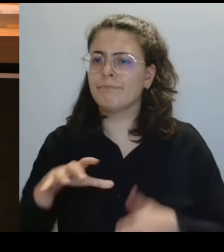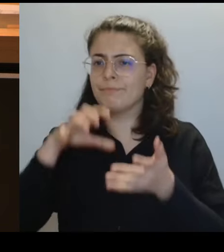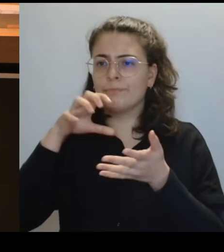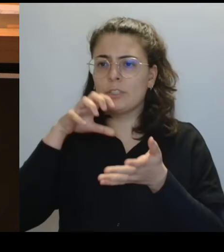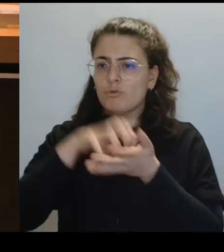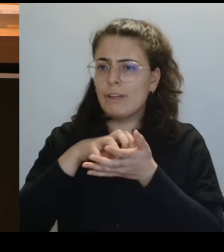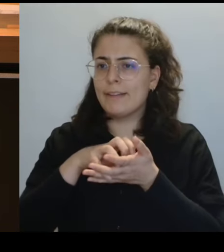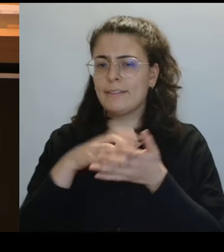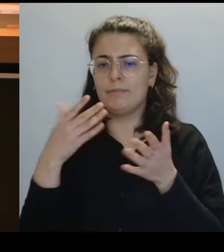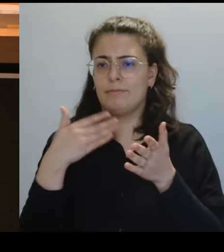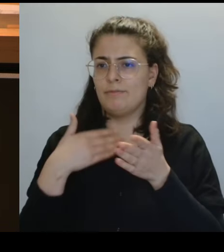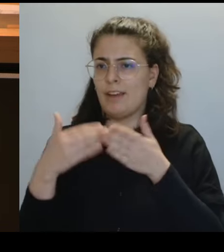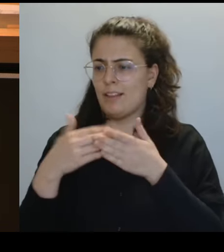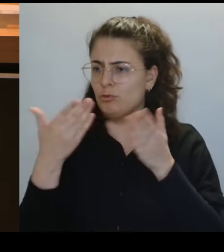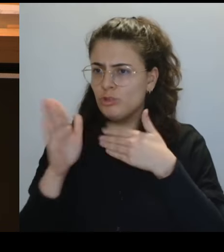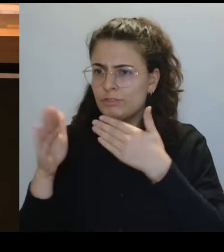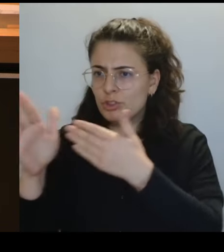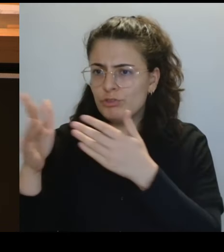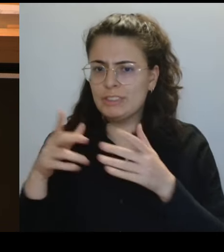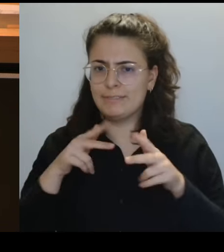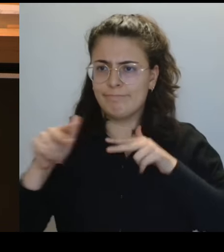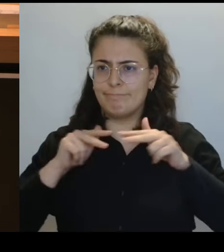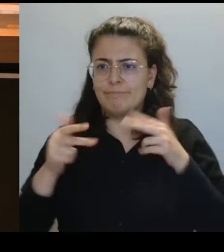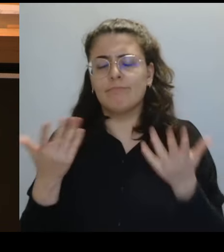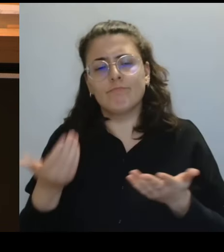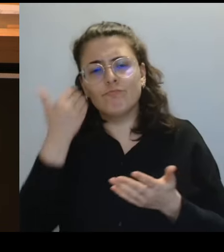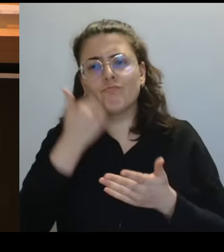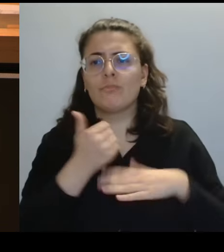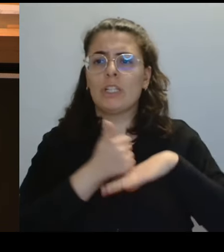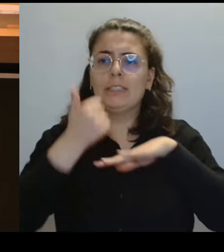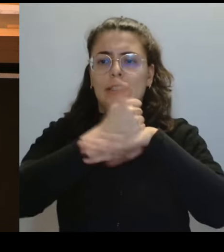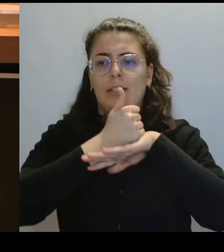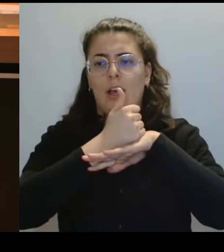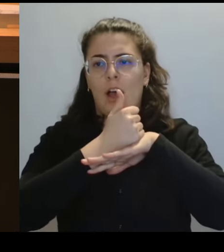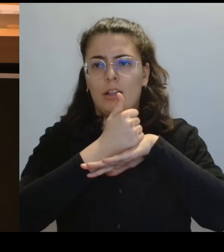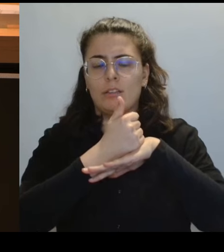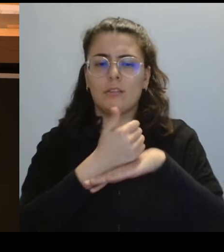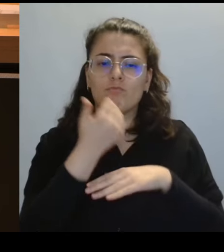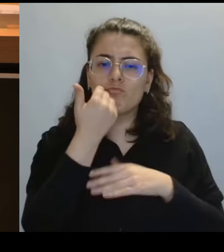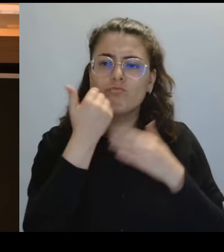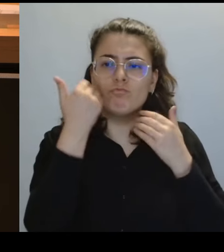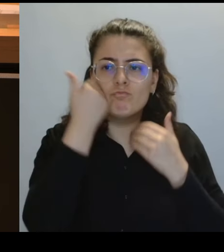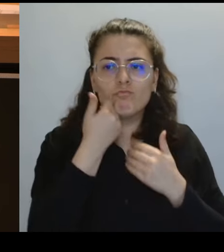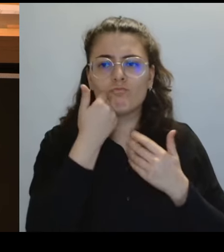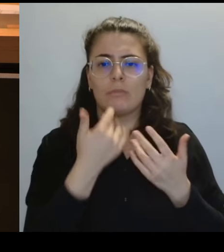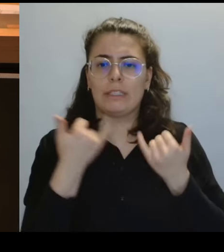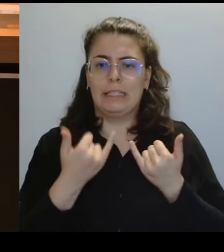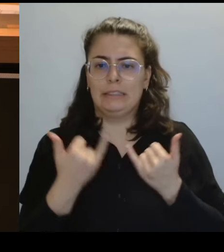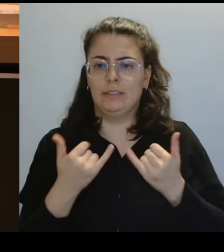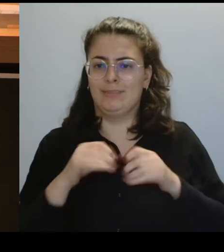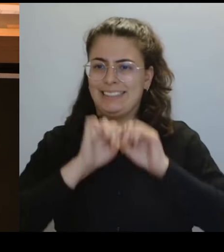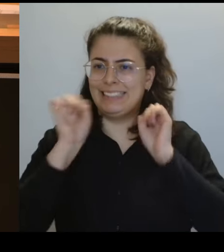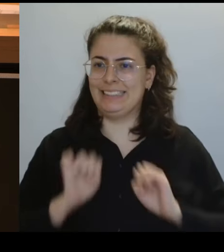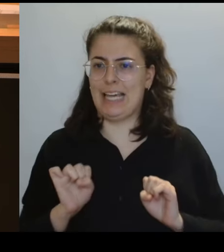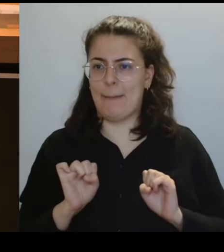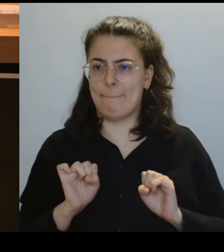Schaffen Sie baldmöglichst ein durchdachtes, umsetzungsfähiges und vor allem funktionierendes System für einen reibungslosen